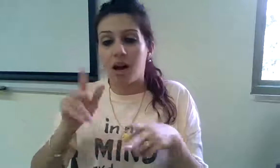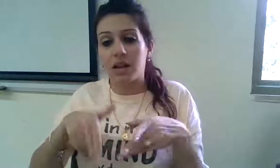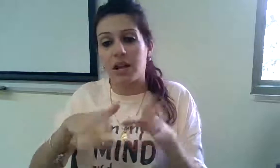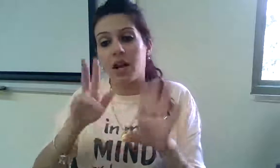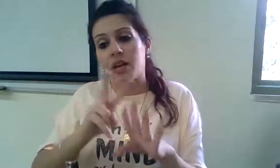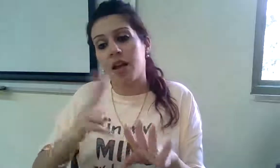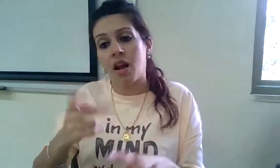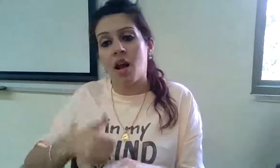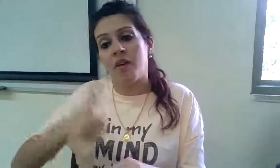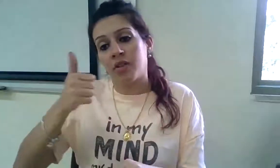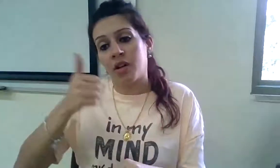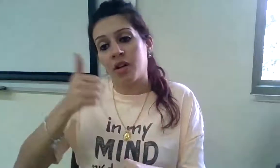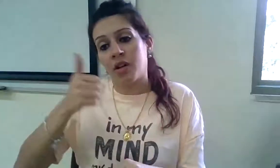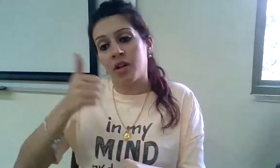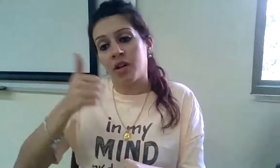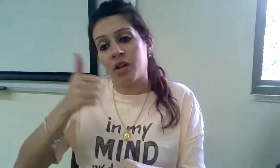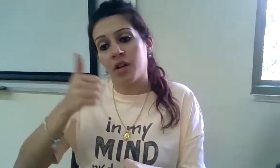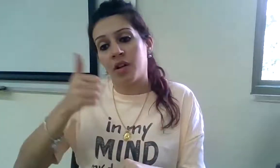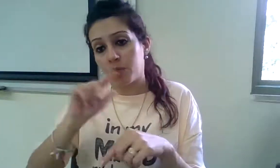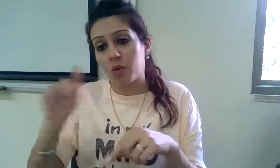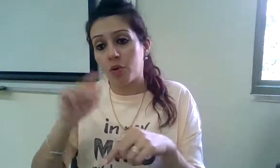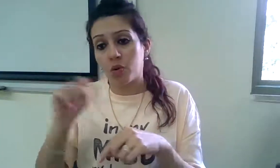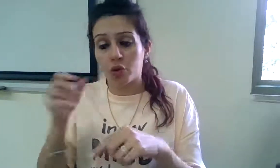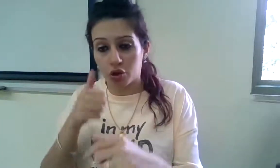لذلك فأني اعتقد بأن ذلك ضروري.